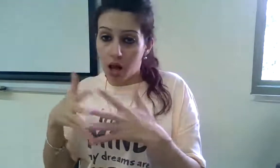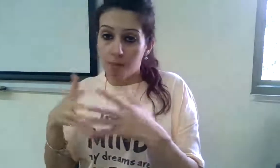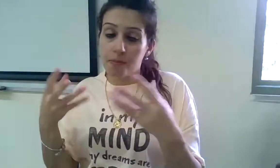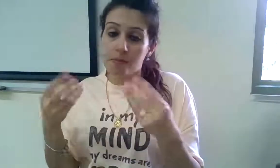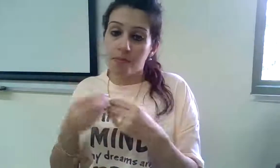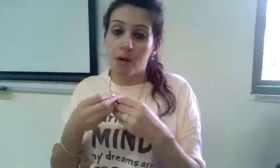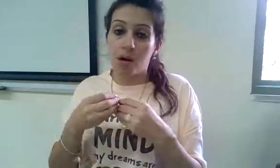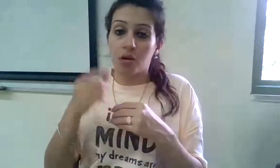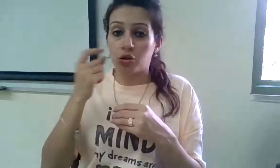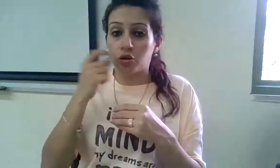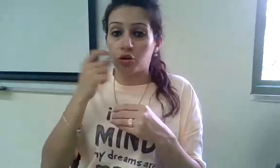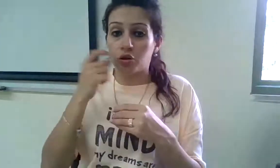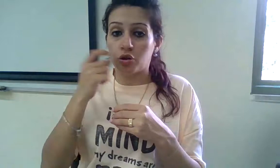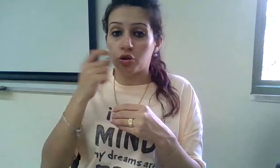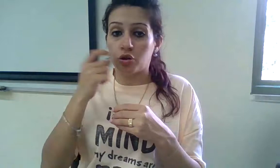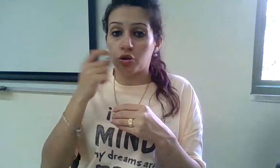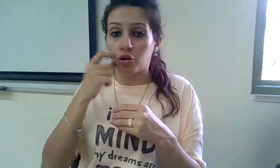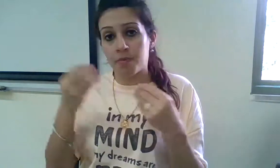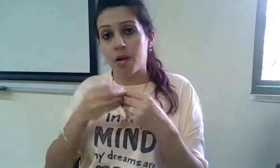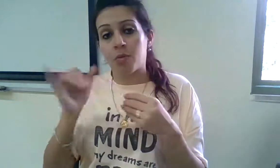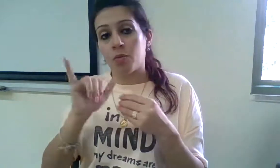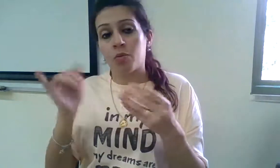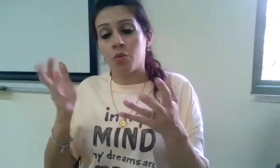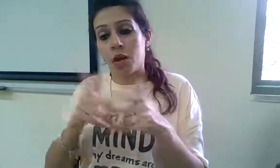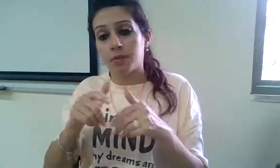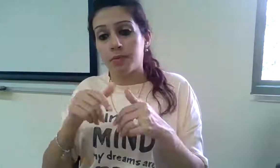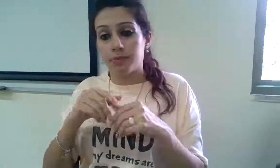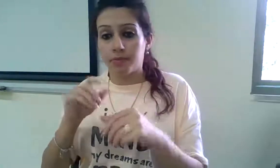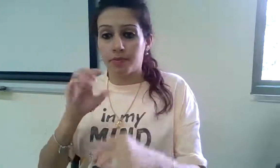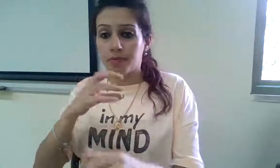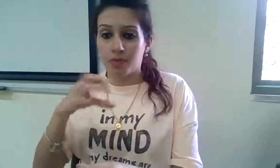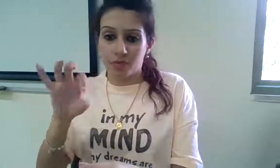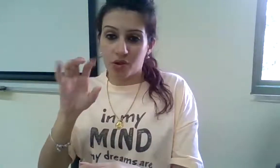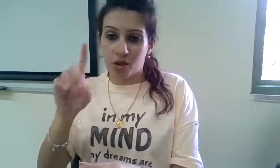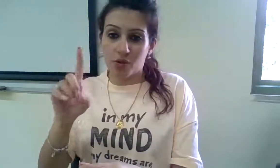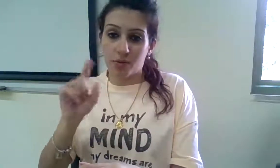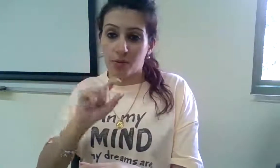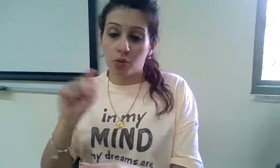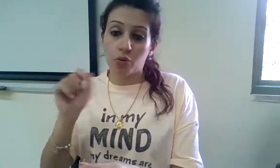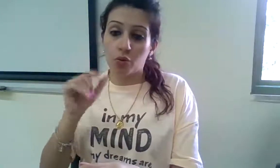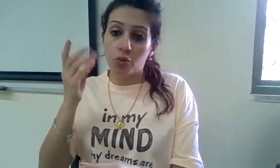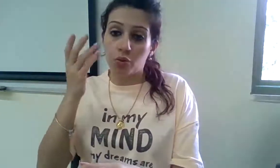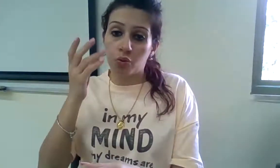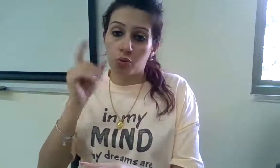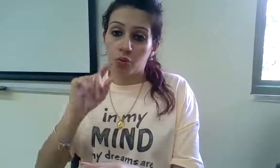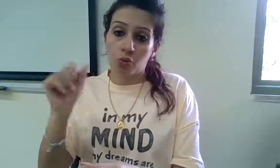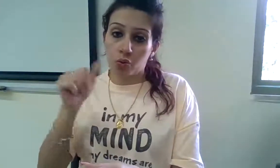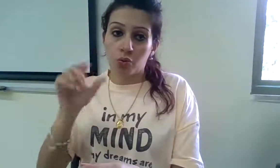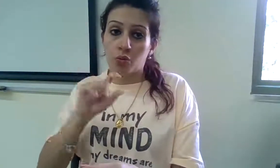وزارة التربية والتعليم الآن هي محاولة تجسيد الأسئلة